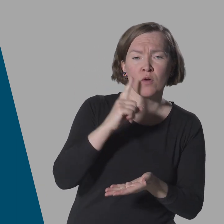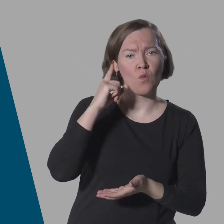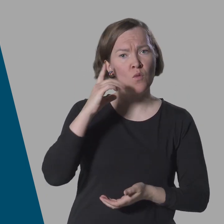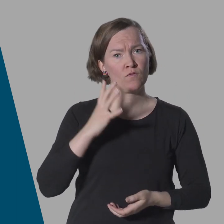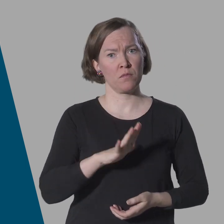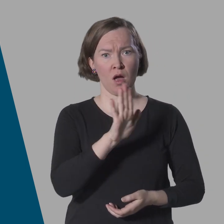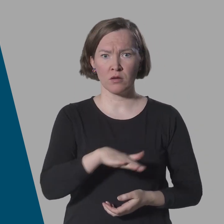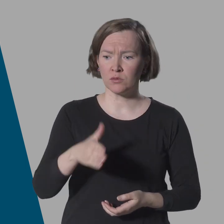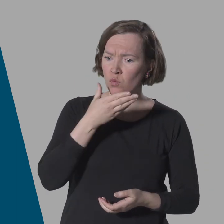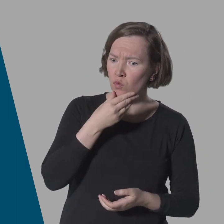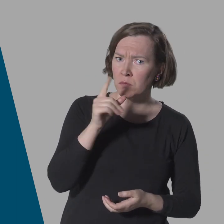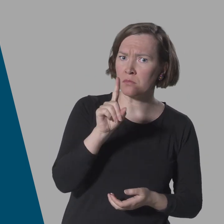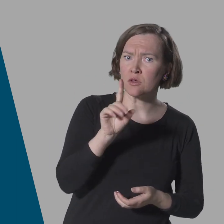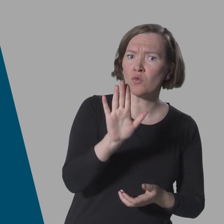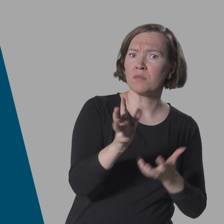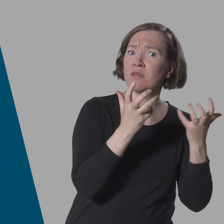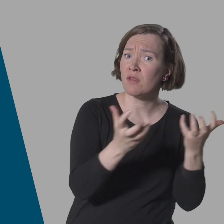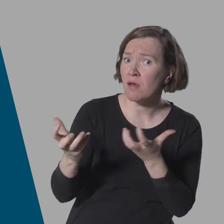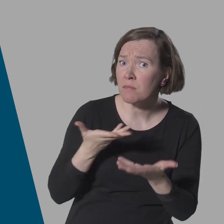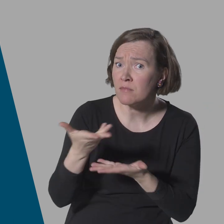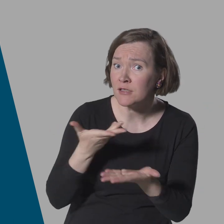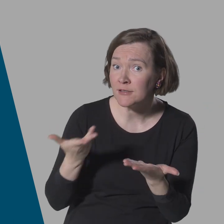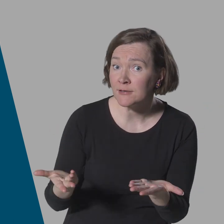päiväkodissa ja koulussa?